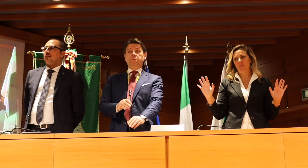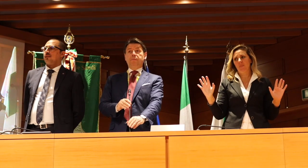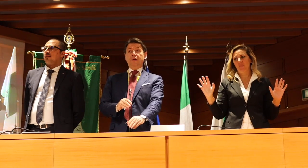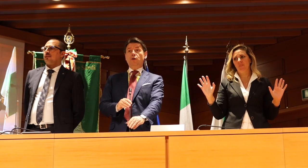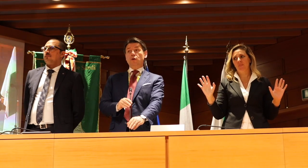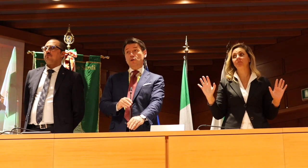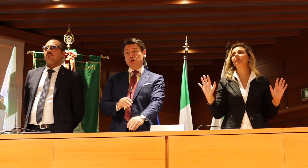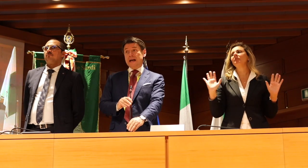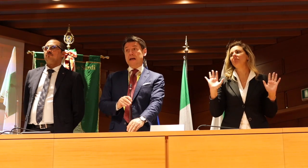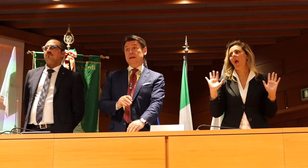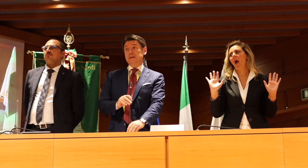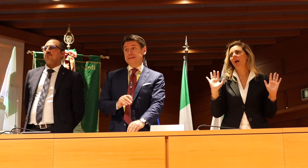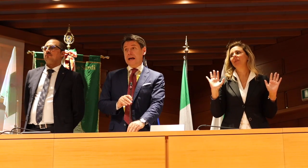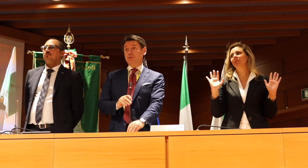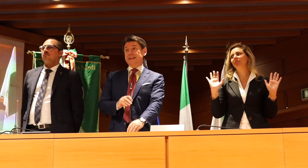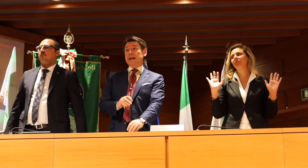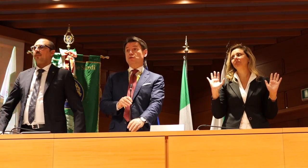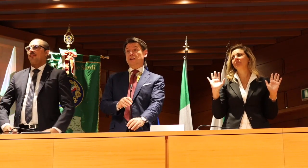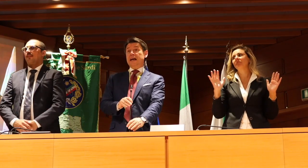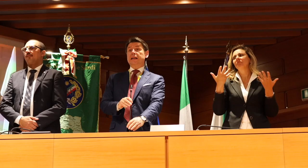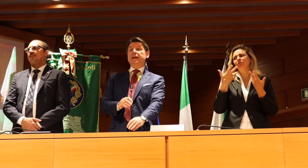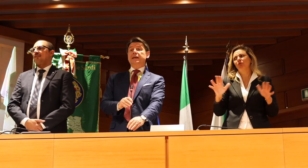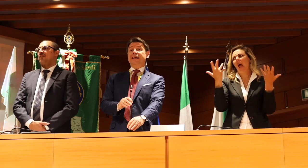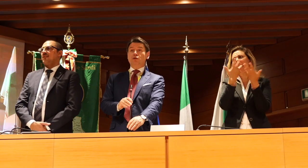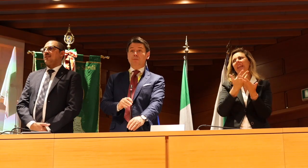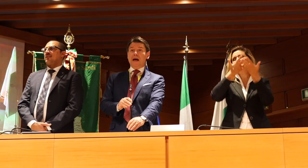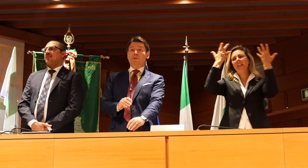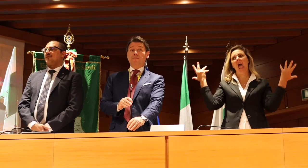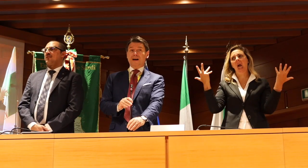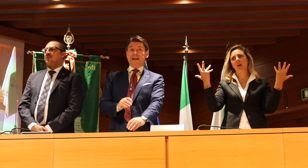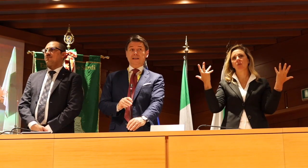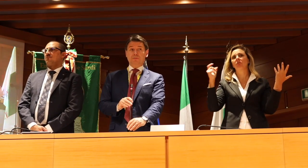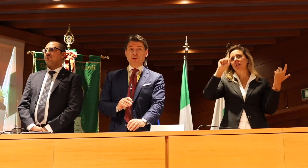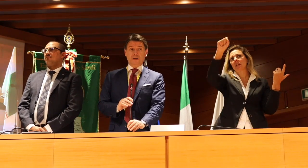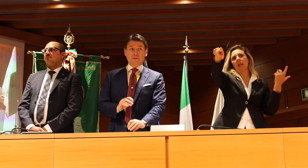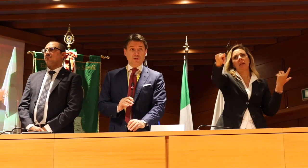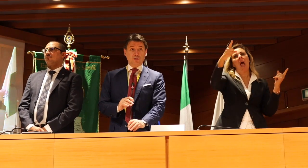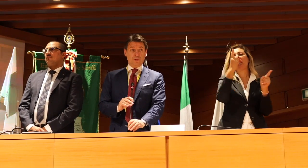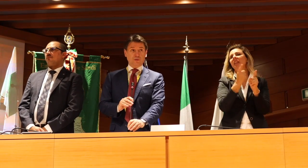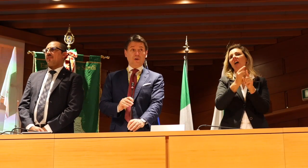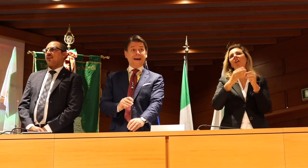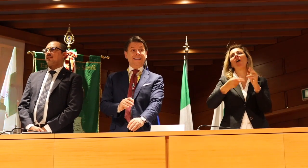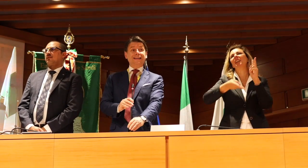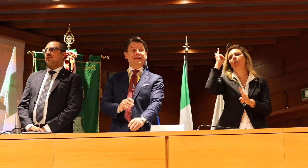però ho già dato il chiaro segnale che dobbiamo fare di più per il vostro mondo,